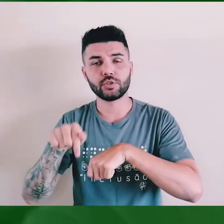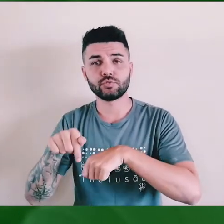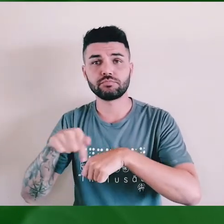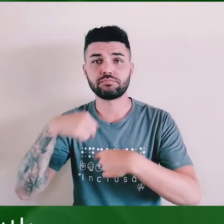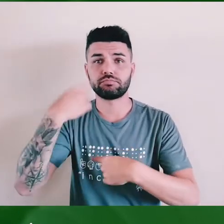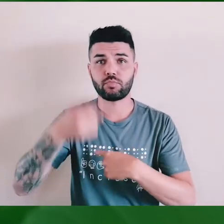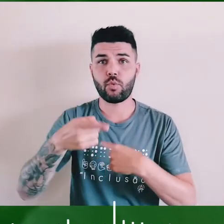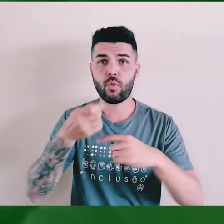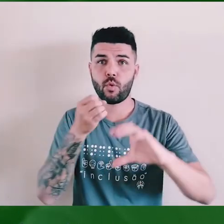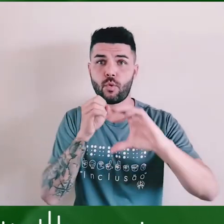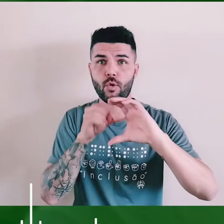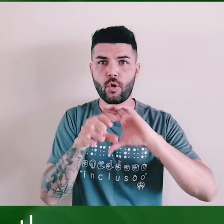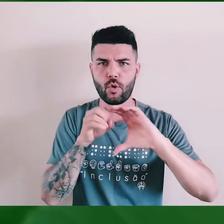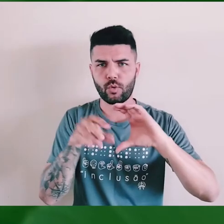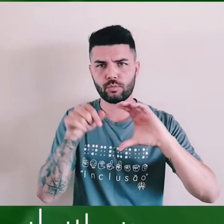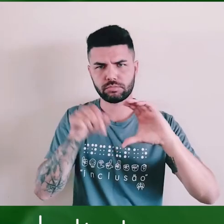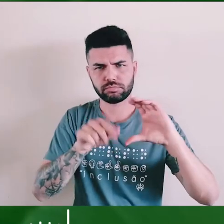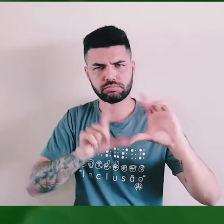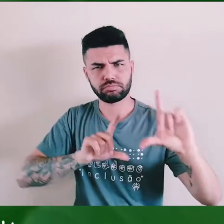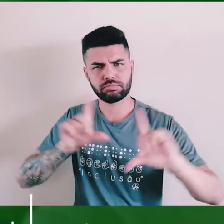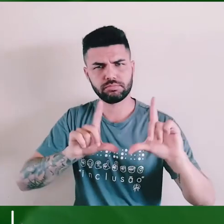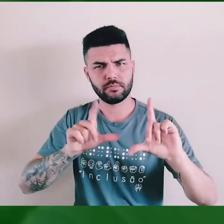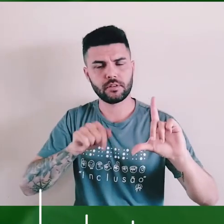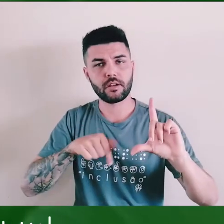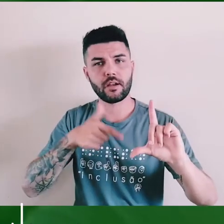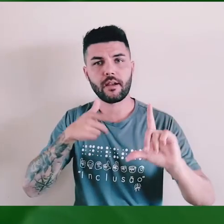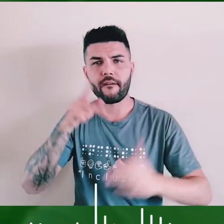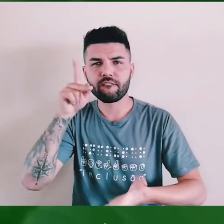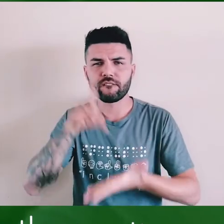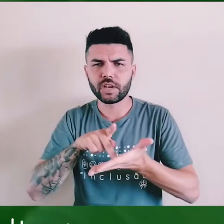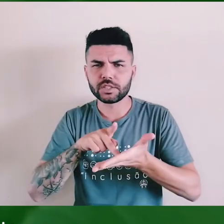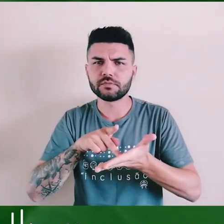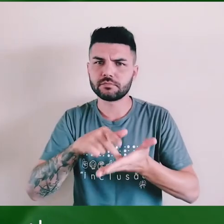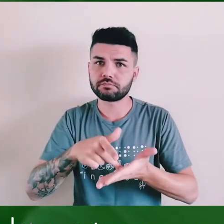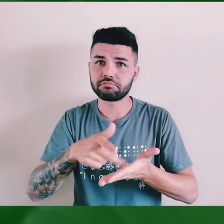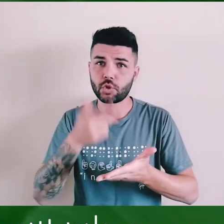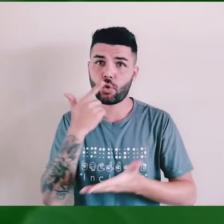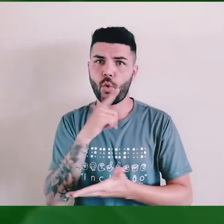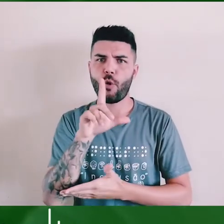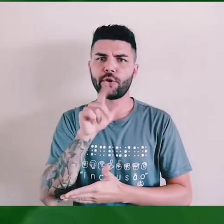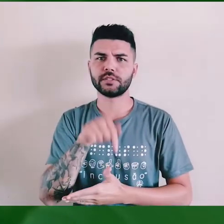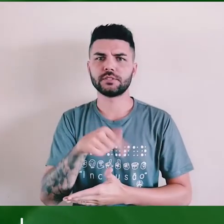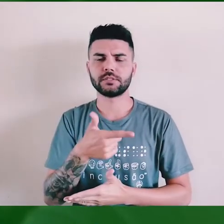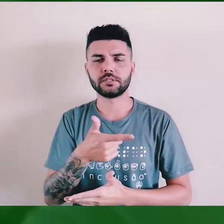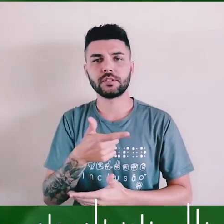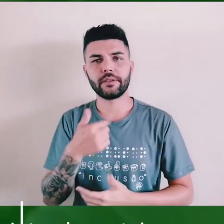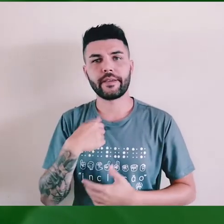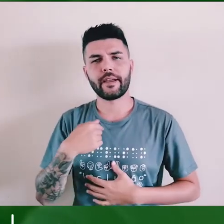Globo. Fiz estágio na Globo, fui efetivado como produtor e pensei, to aqui em São Paulo,